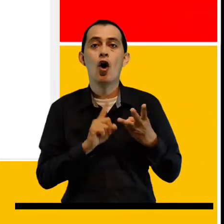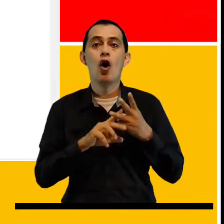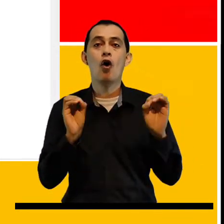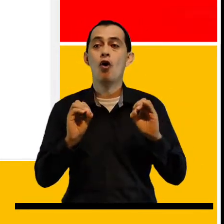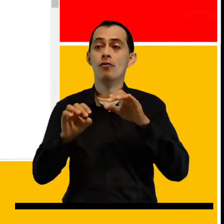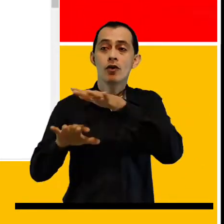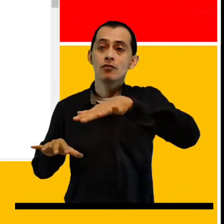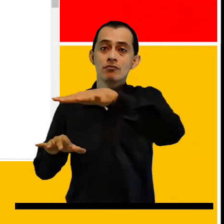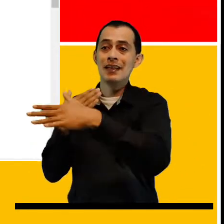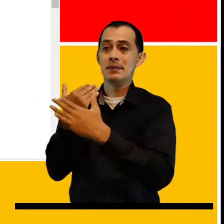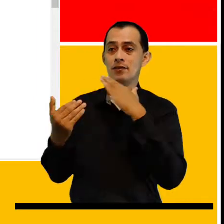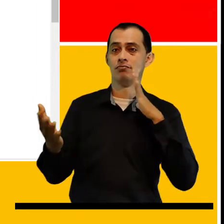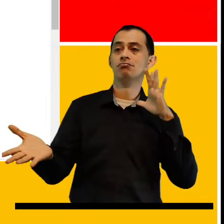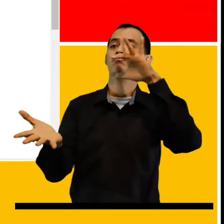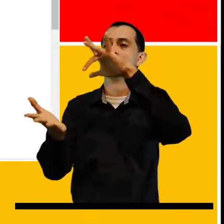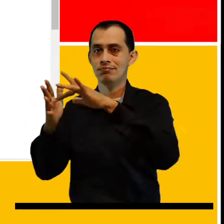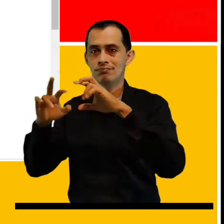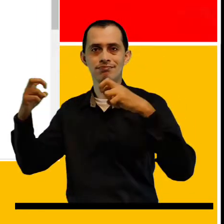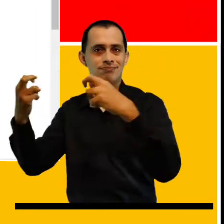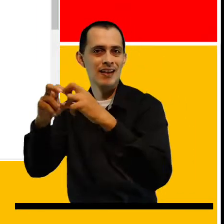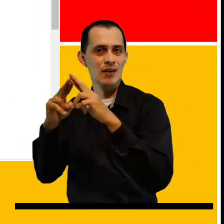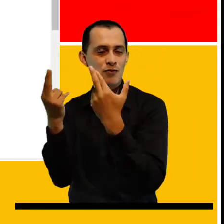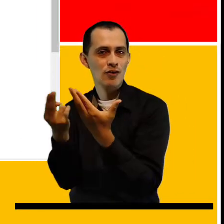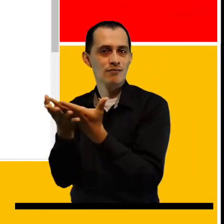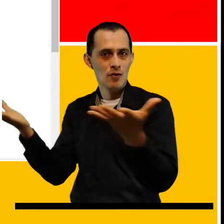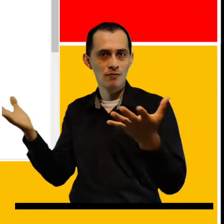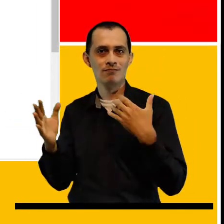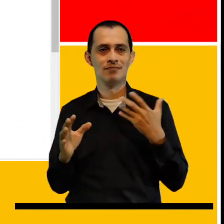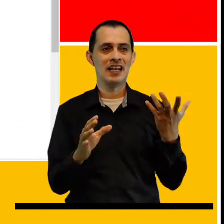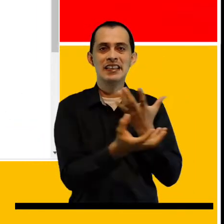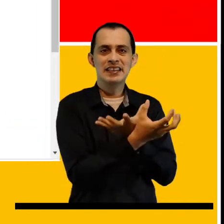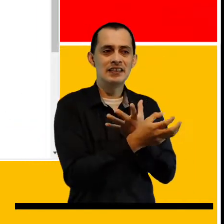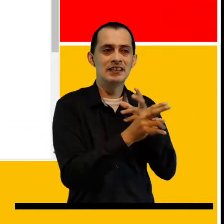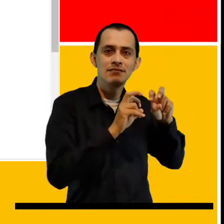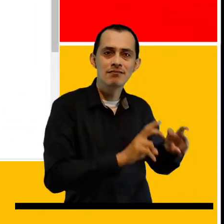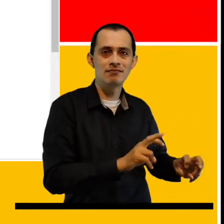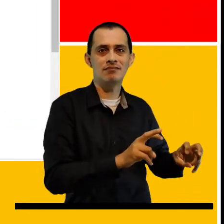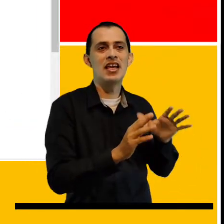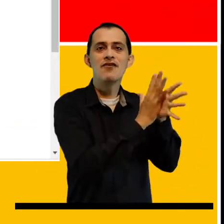científicos, la descripción de nuevas secuencias genéticas, pertenencia a una red de conocimiento